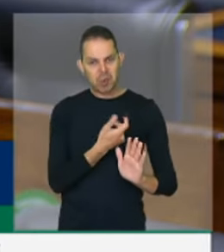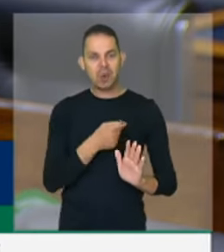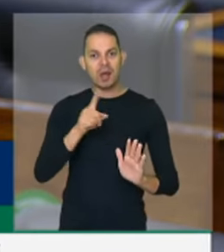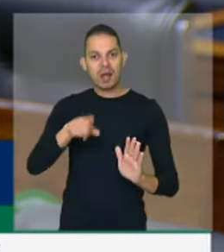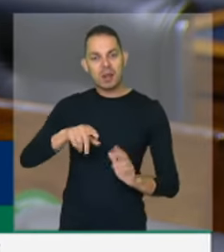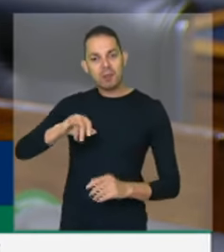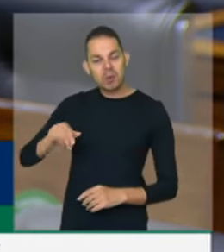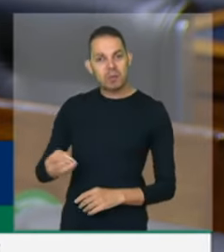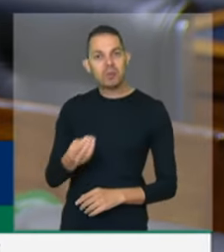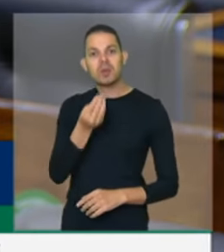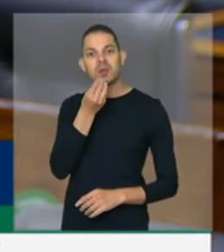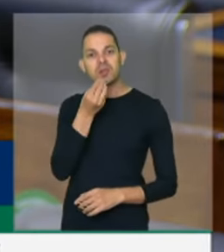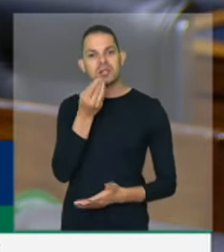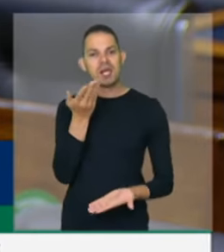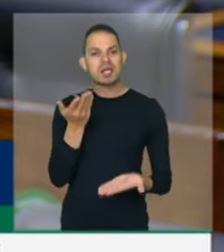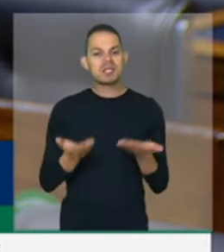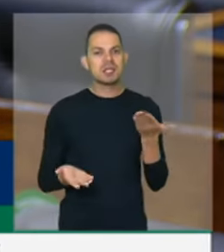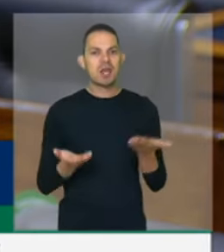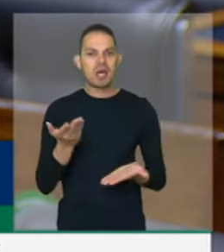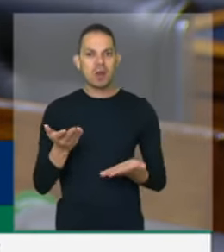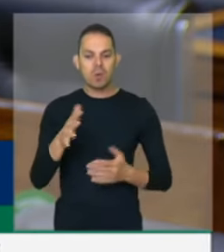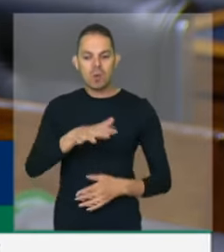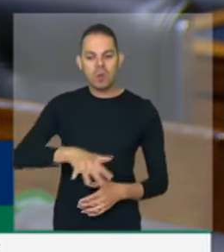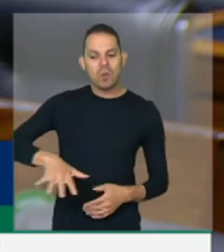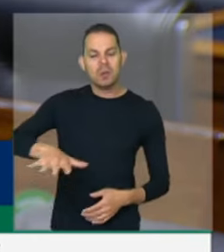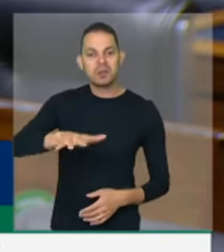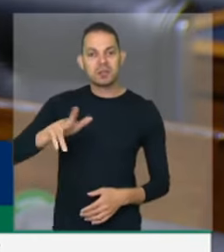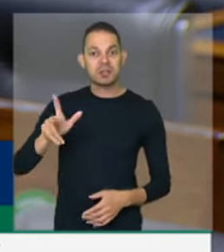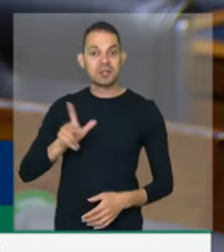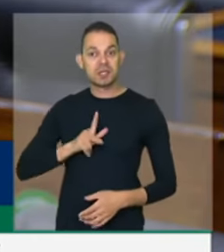EQUILÍBRIO NA REDE PRIVADA COM FINANCIAMENTO TAMBÉM PRIVADO... LOGICAMENTE COM A COMPENSAÇÃO.... FUTURA POR